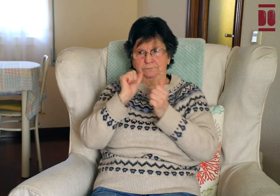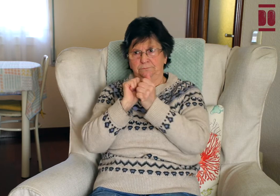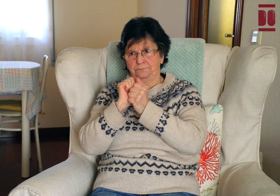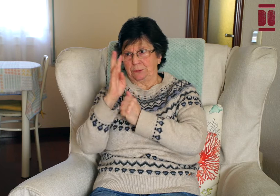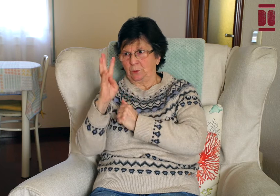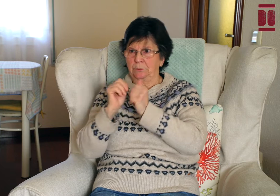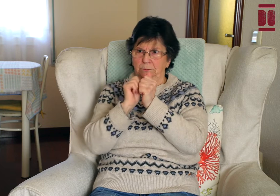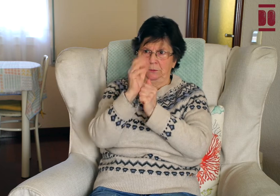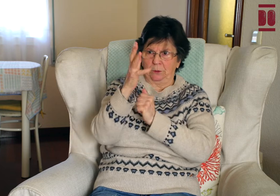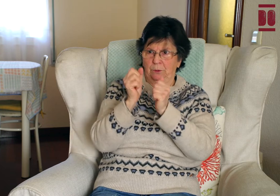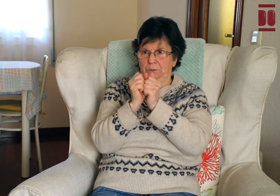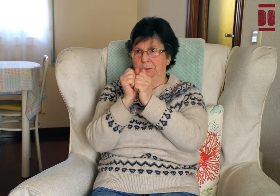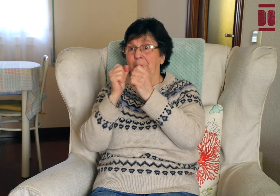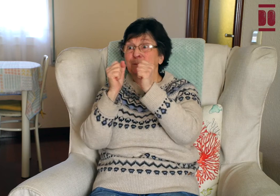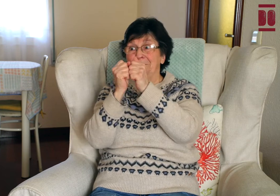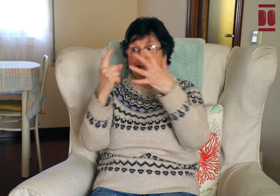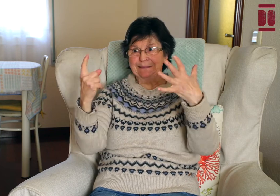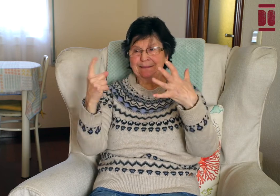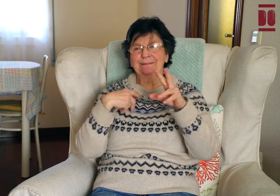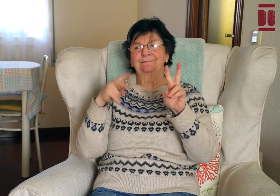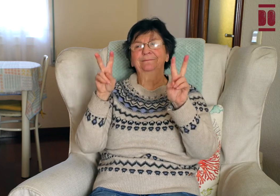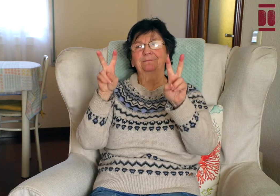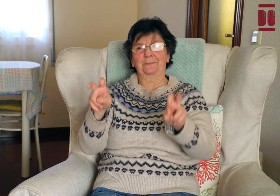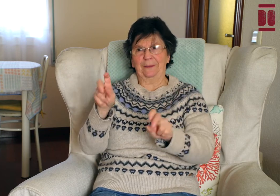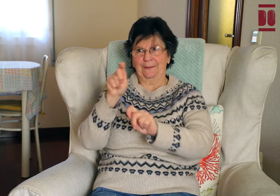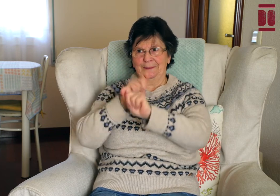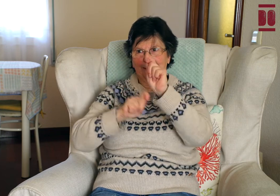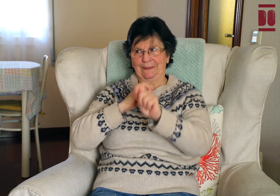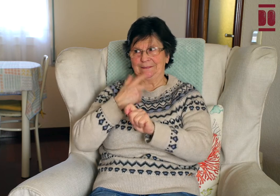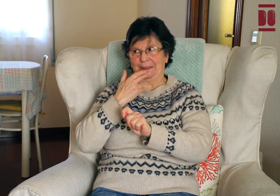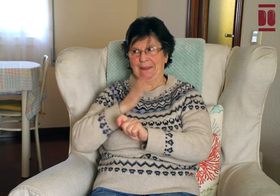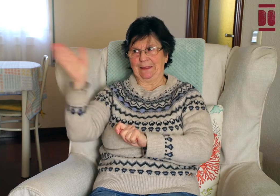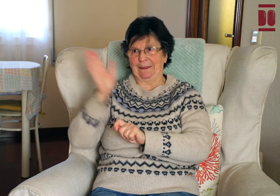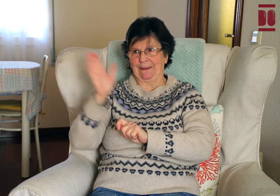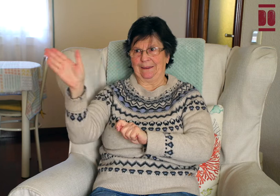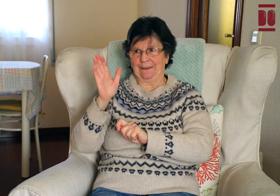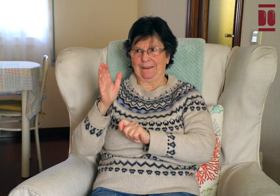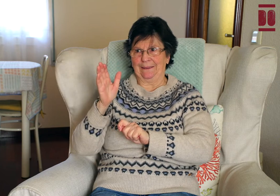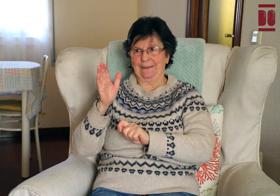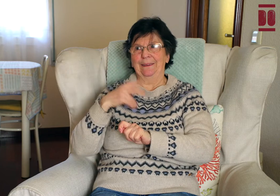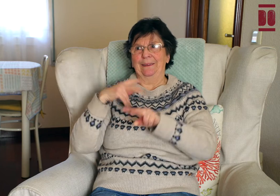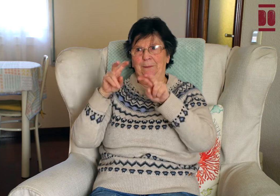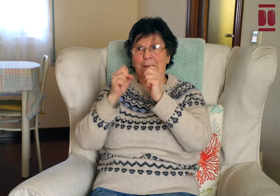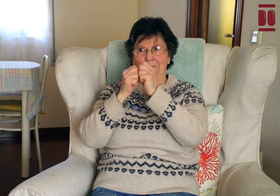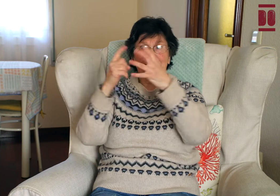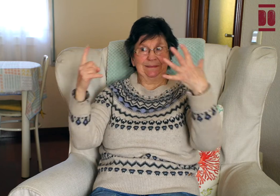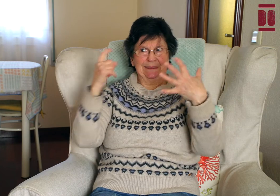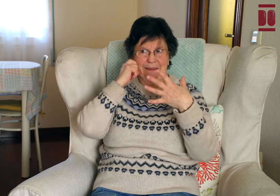Así, con 24 o 25 años, con 26, más bien empecé a ir a la Asociación de Santander de forma continua.